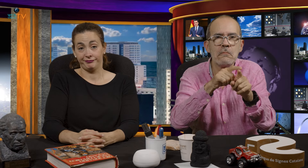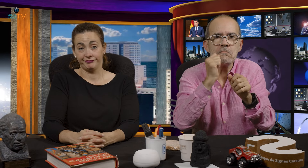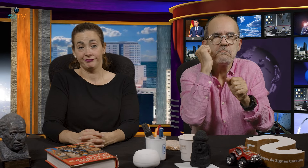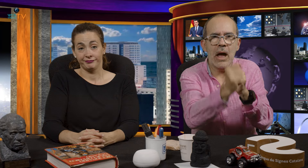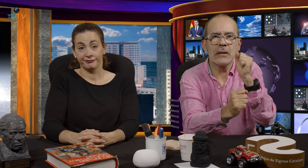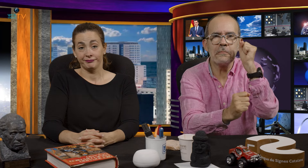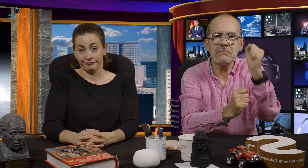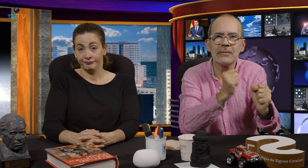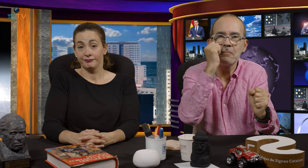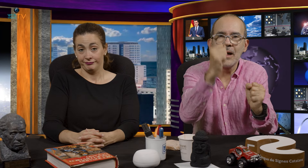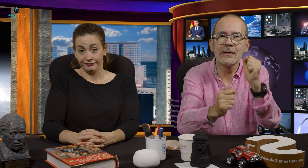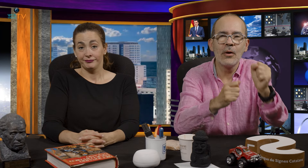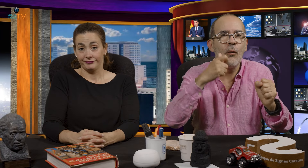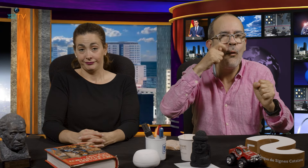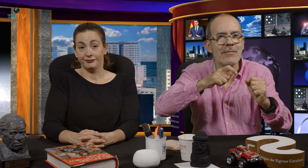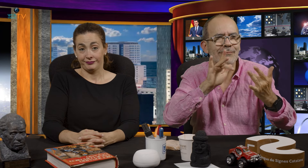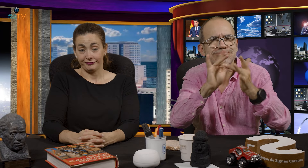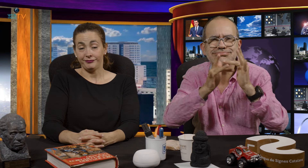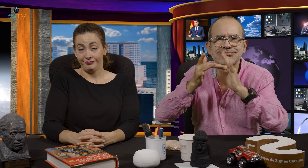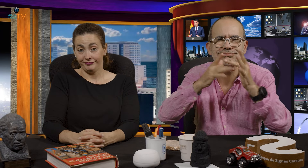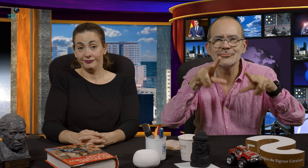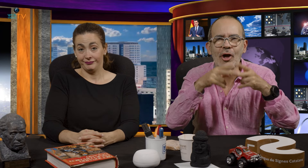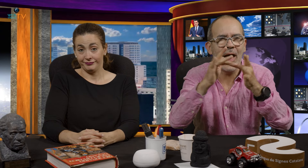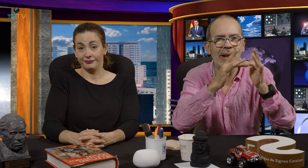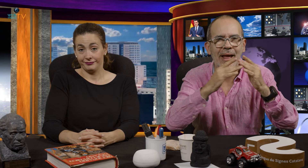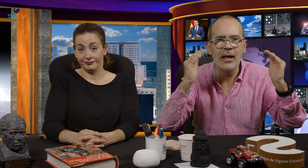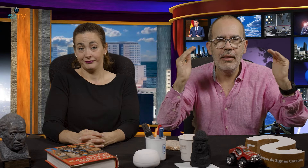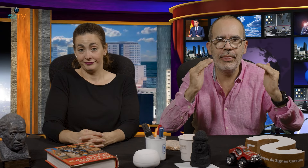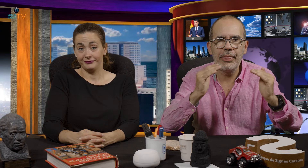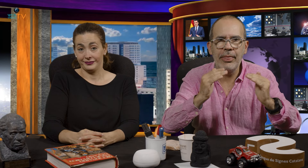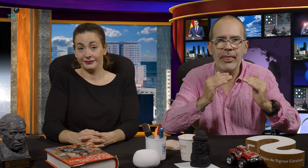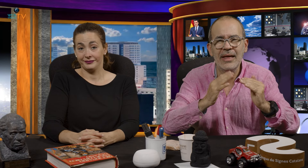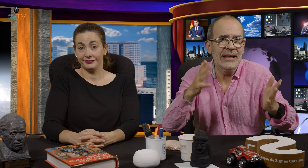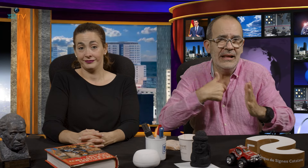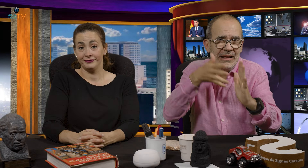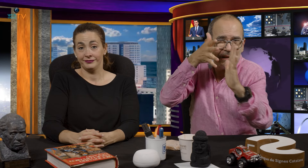y está eliminando el trato humano, la forma de relacionarse y socializar.